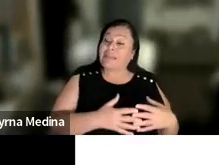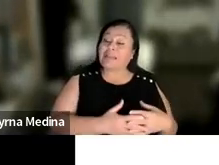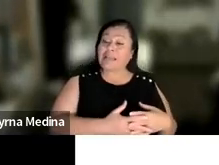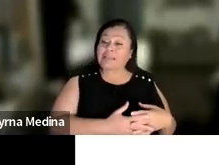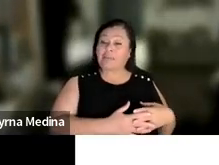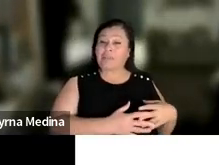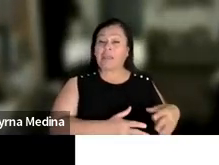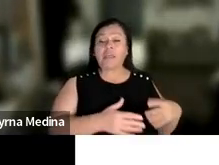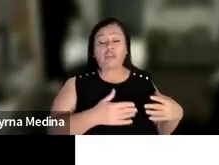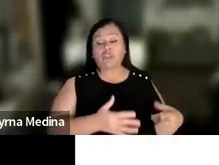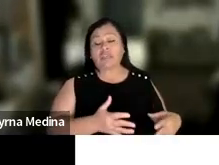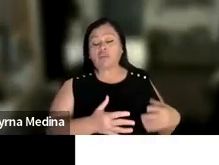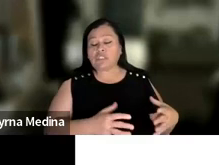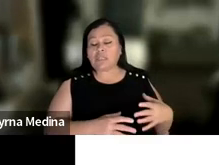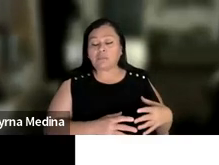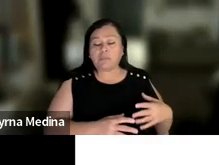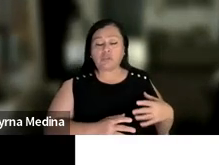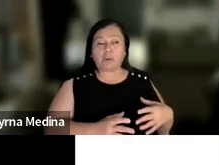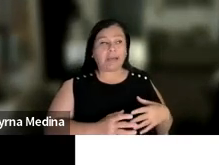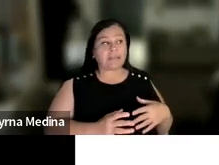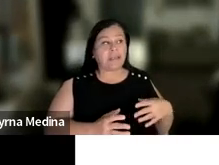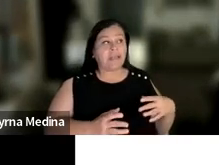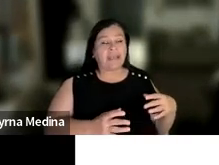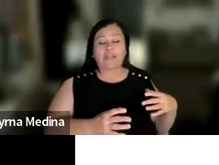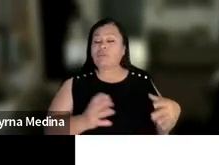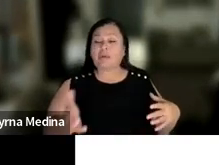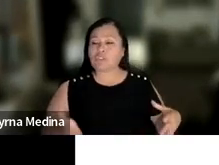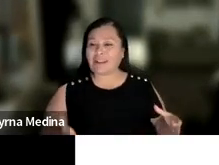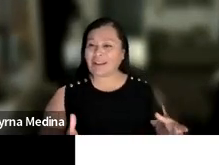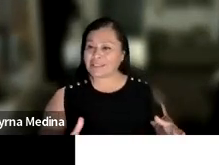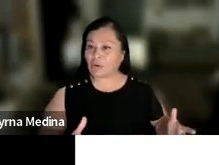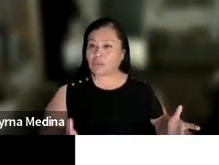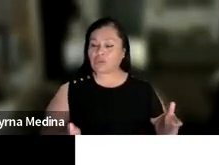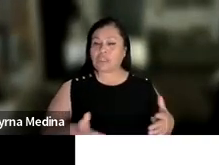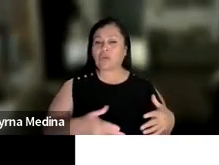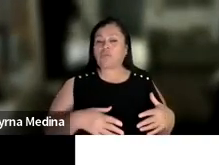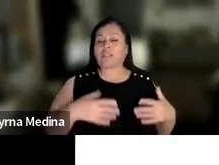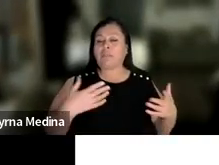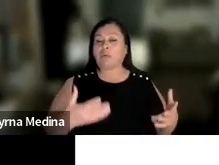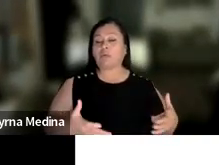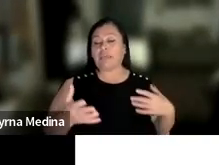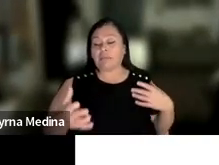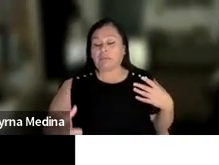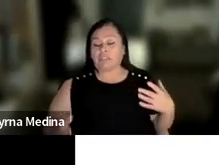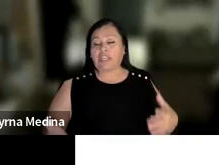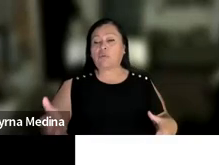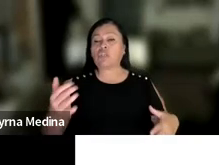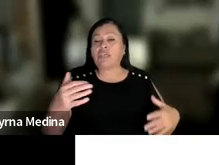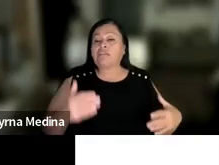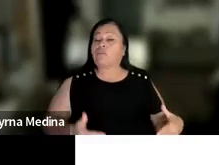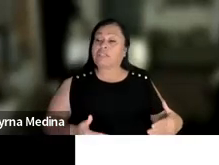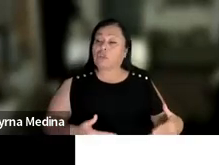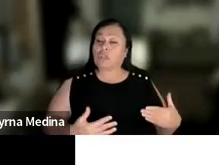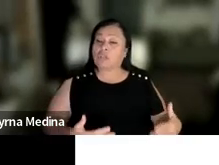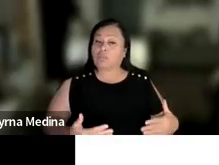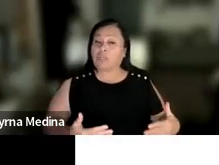Entonces, cuando otro aspecto físico, ¿verdad? Y otro comportamiento cuando están en la clase. ¿Verdad? Yo sé que muchas de los papás no estamos en la clase con nuestros hijos, ¿verdad?